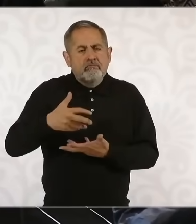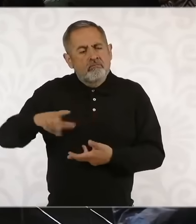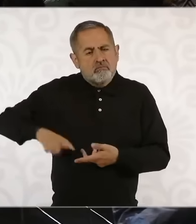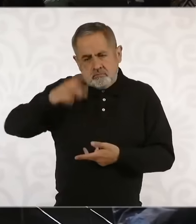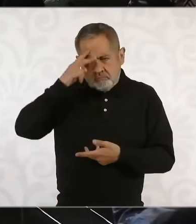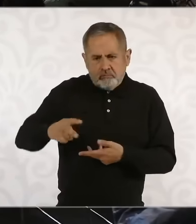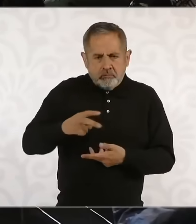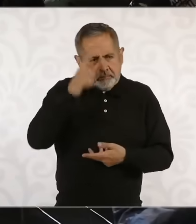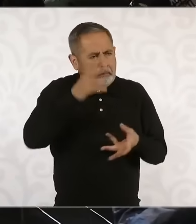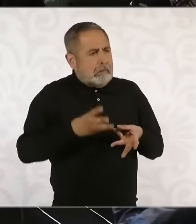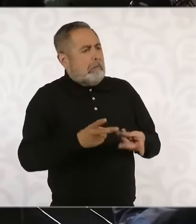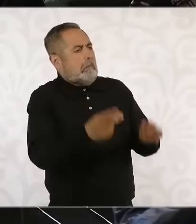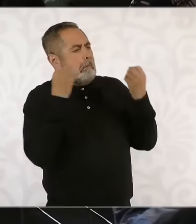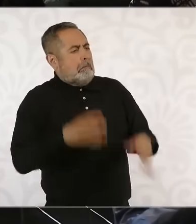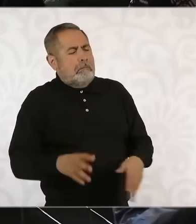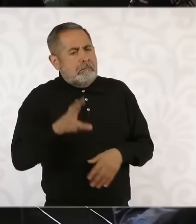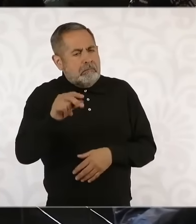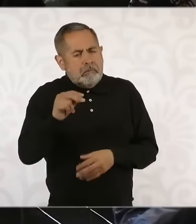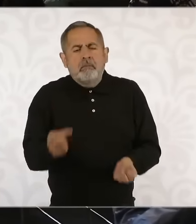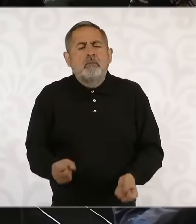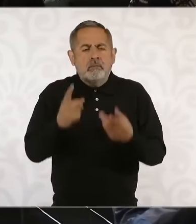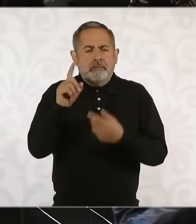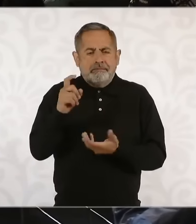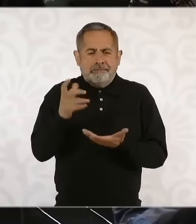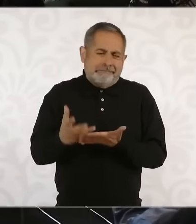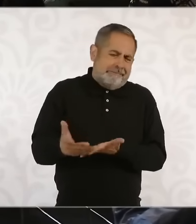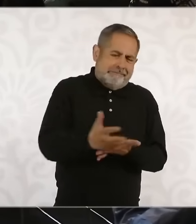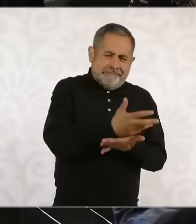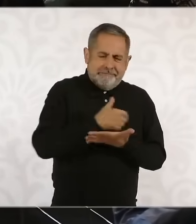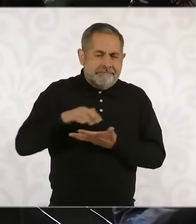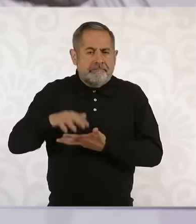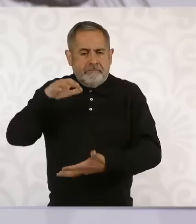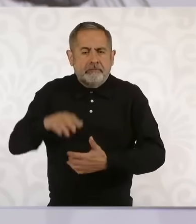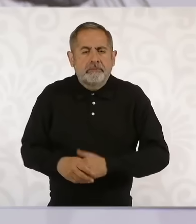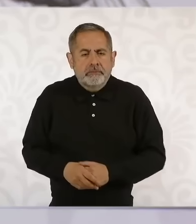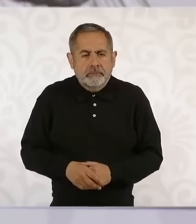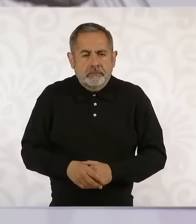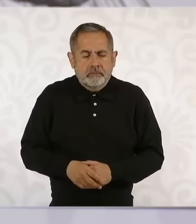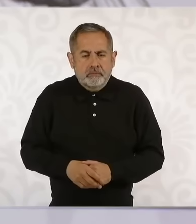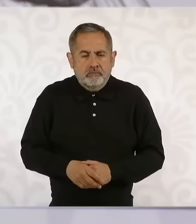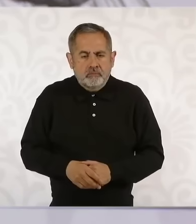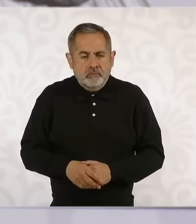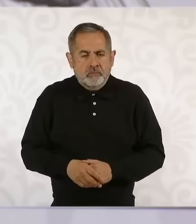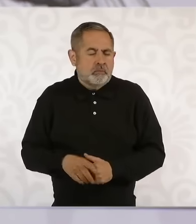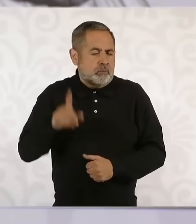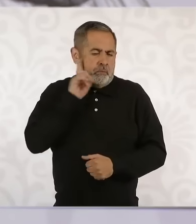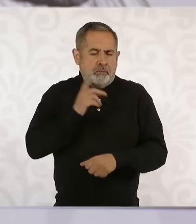o evitar que se maneje de manera ilegal. Em, yo no tengo ese dato en este momento. Podríamos este